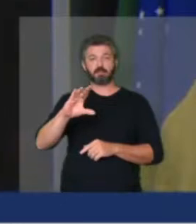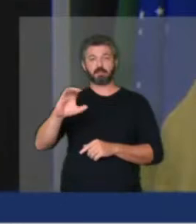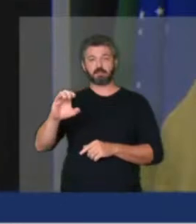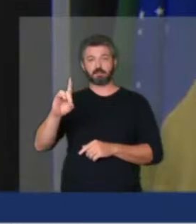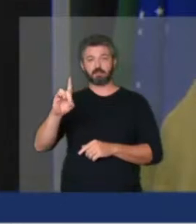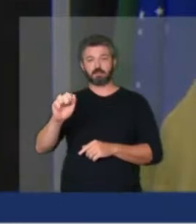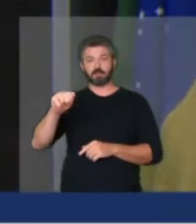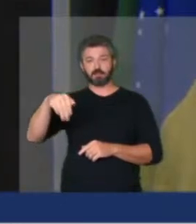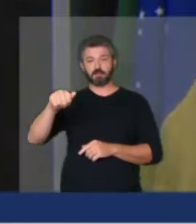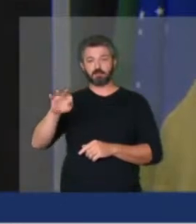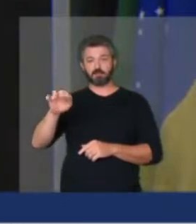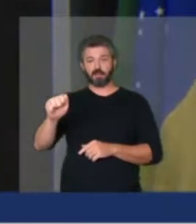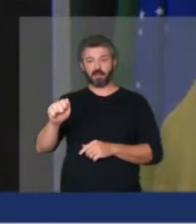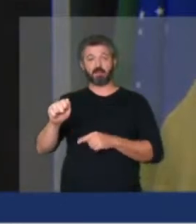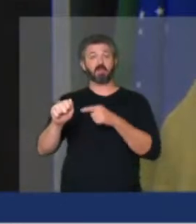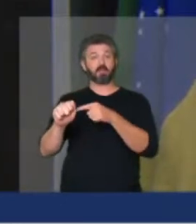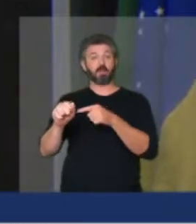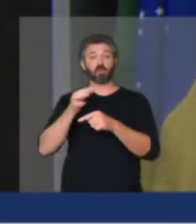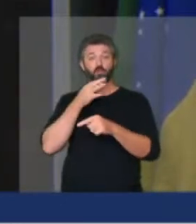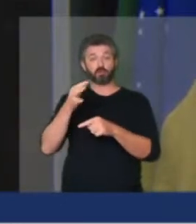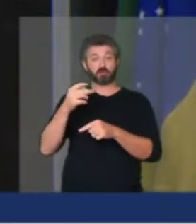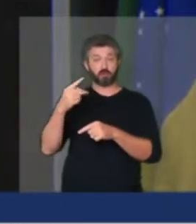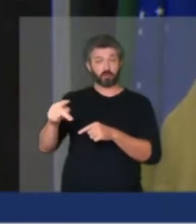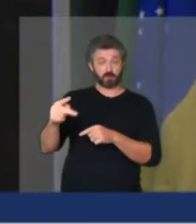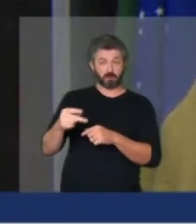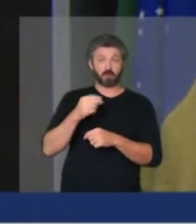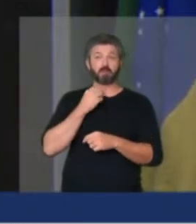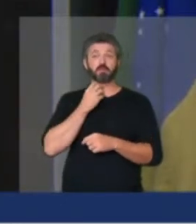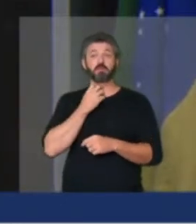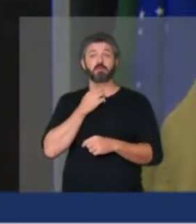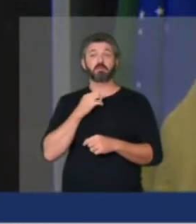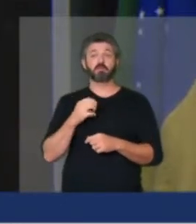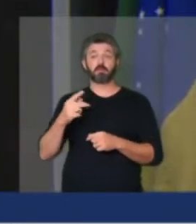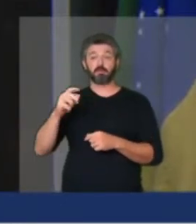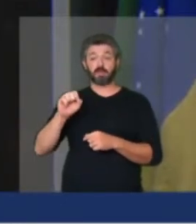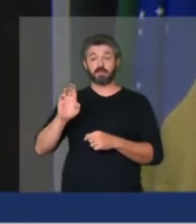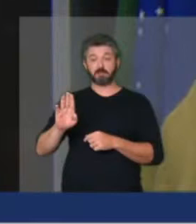DA MATA, DO PSB, QUE NÓS ESTAMOS AQUI INCORPORANDO NO TEXTO A SUGESTÃO DA EXTENSÃO DA LICENÇA-MATERNIDADE, MUITO